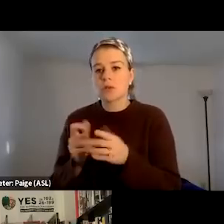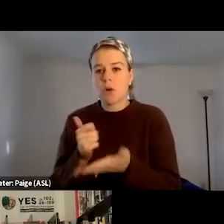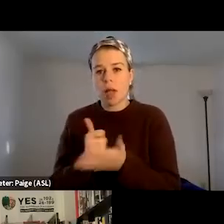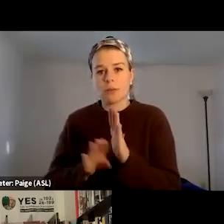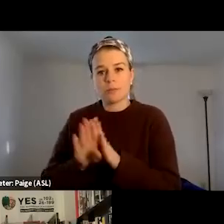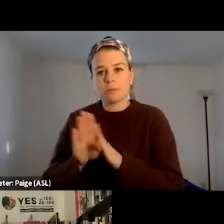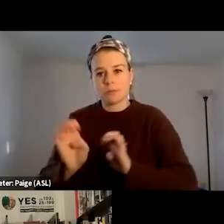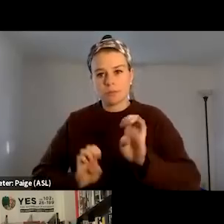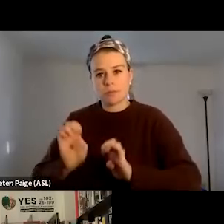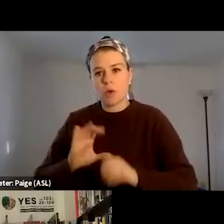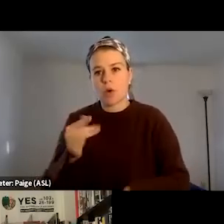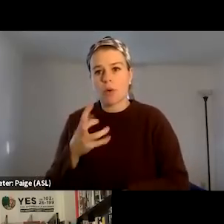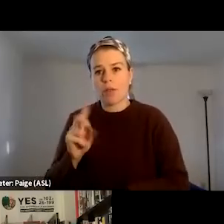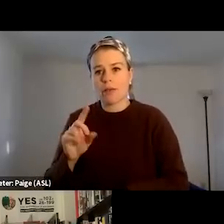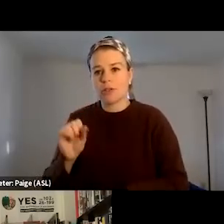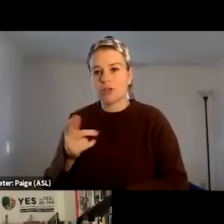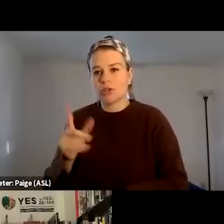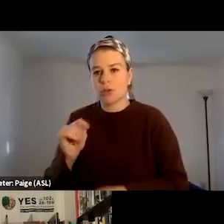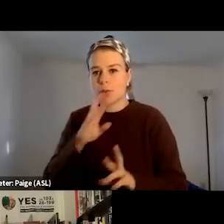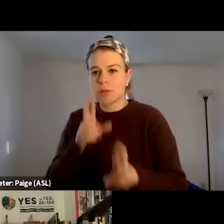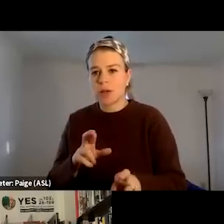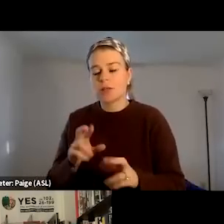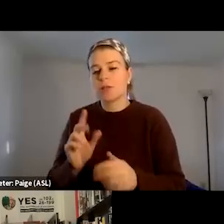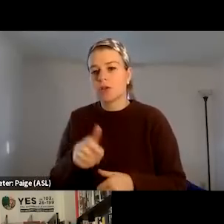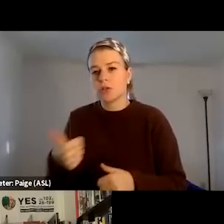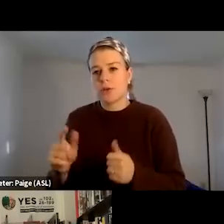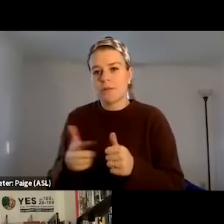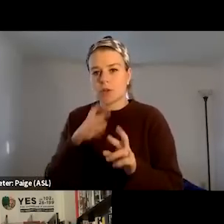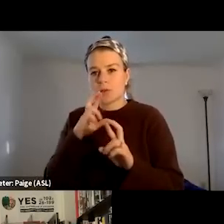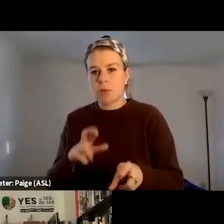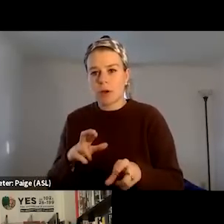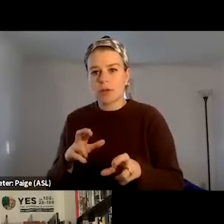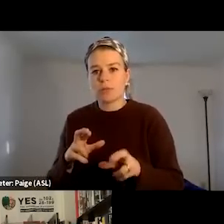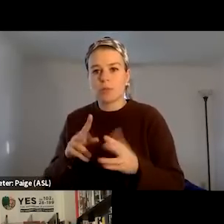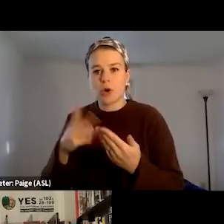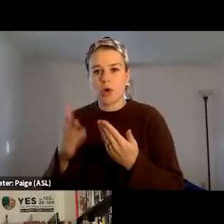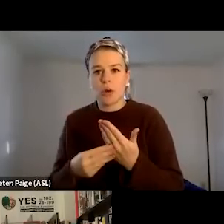el Portland Street Response, un programa alternativo de primeros respondedores en Portland, Oregón.